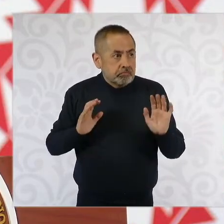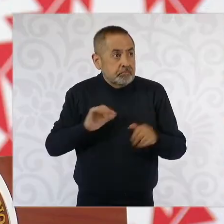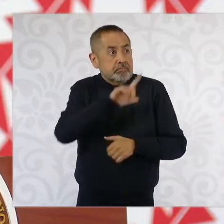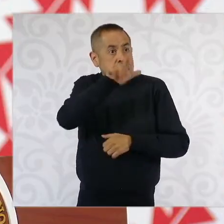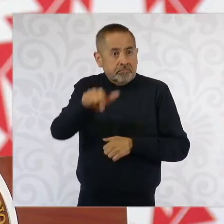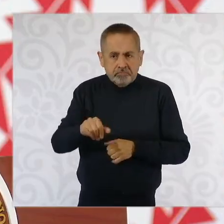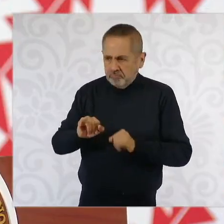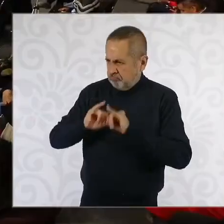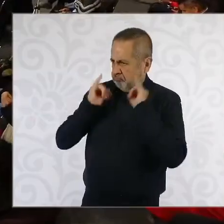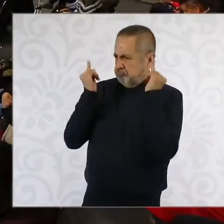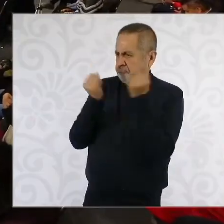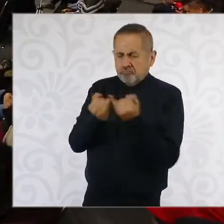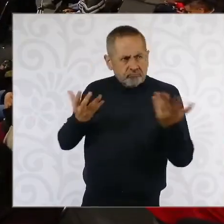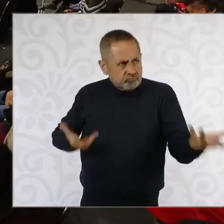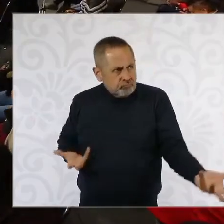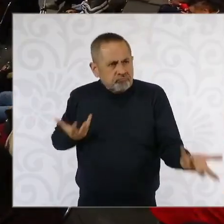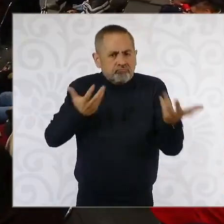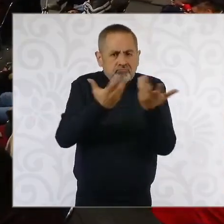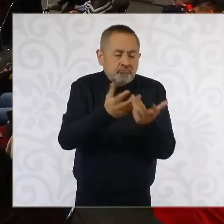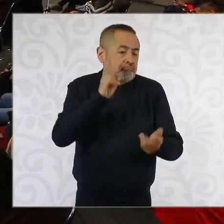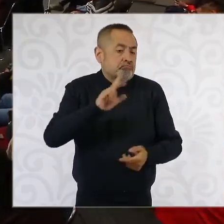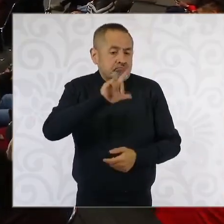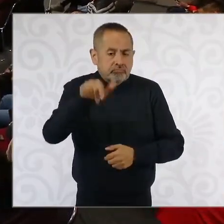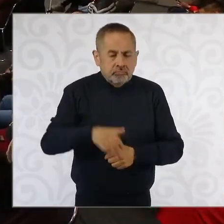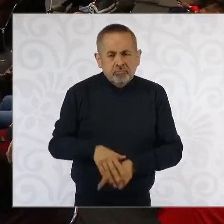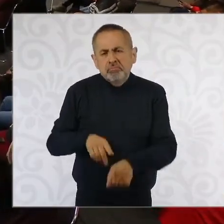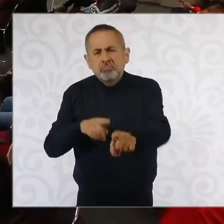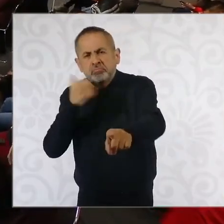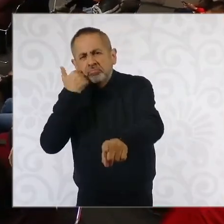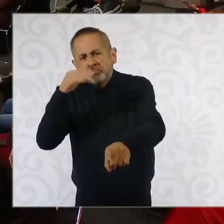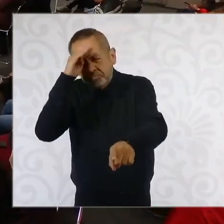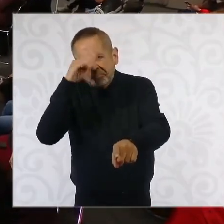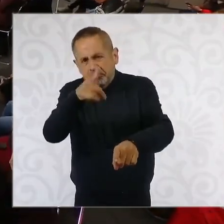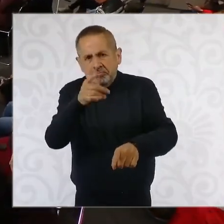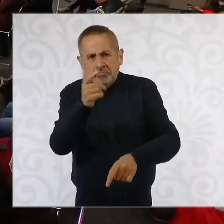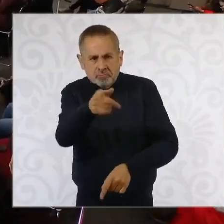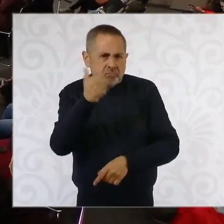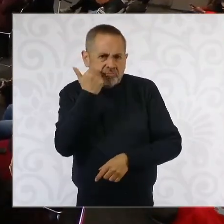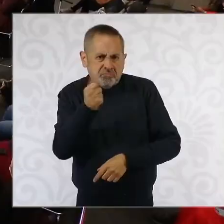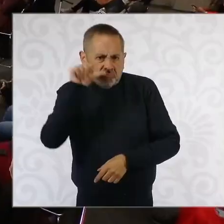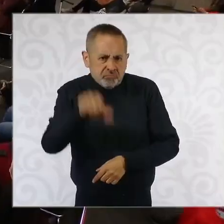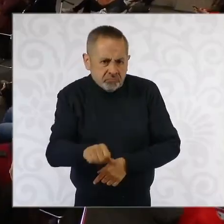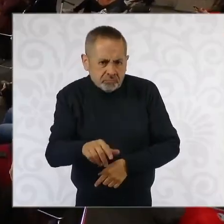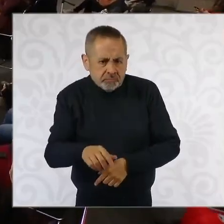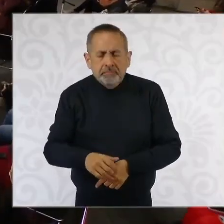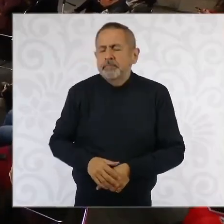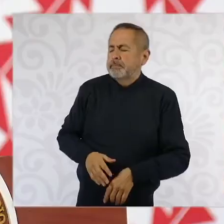pero usted lo contempla usted desearía una reunión inmediata primero repito creo que deben reunirse